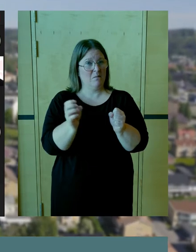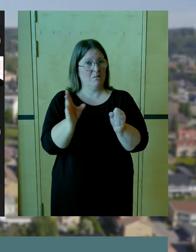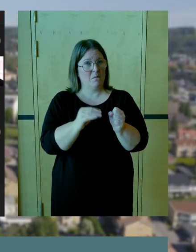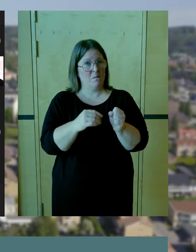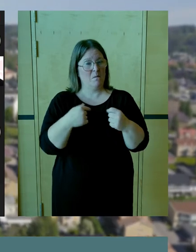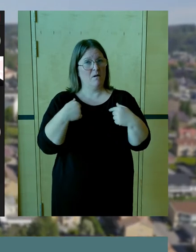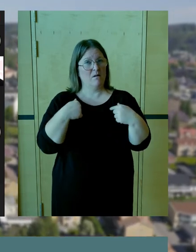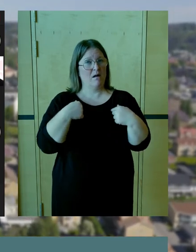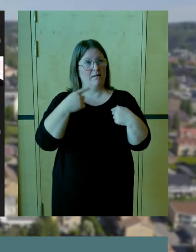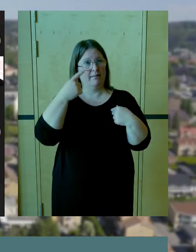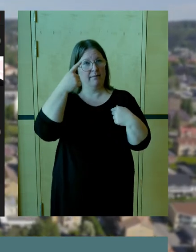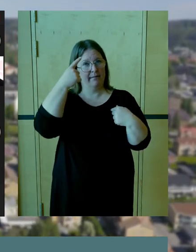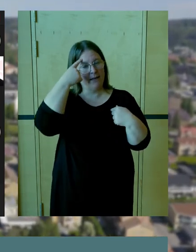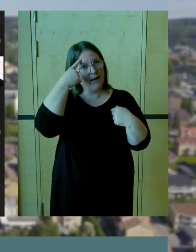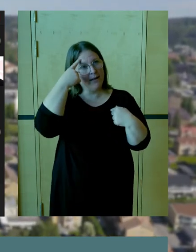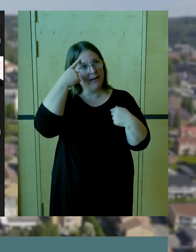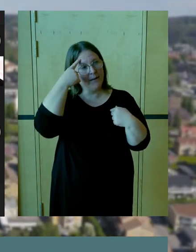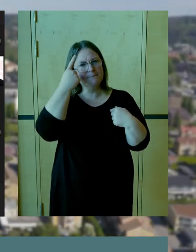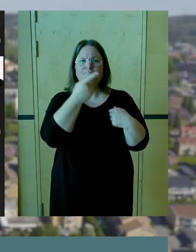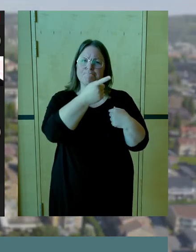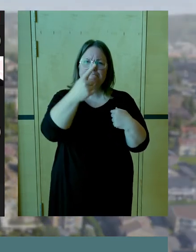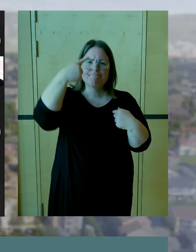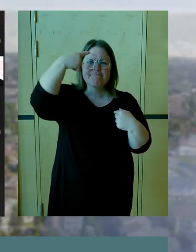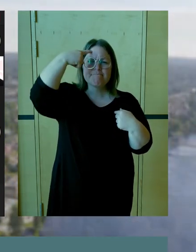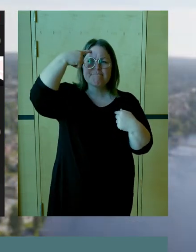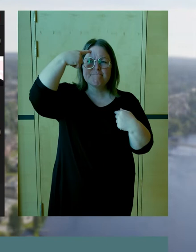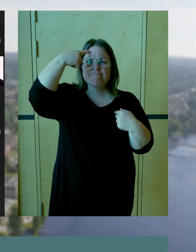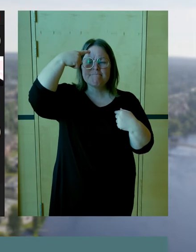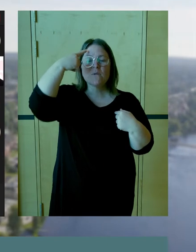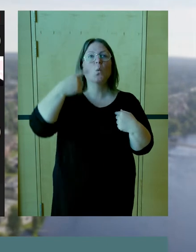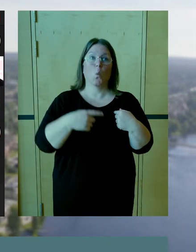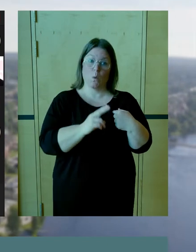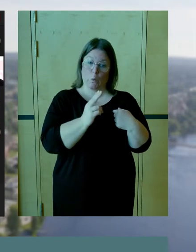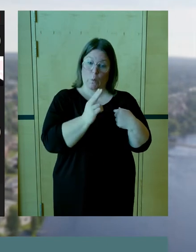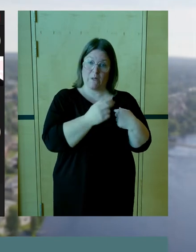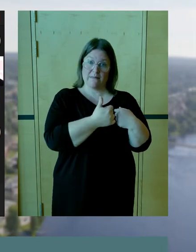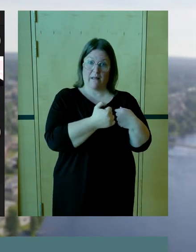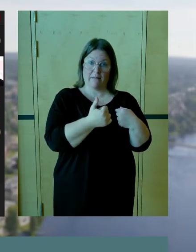Tänk tanken att det kanske behövs bara 60 platser nu vi vet ju ingen av oss som var